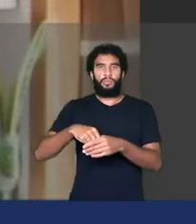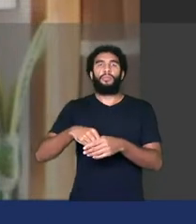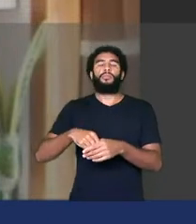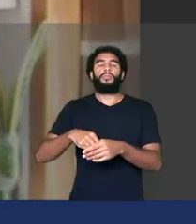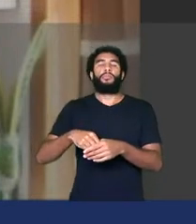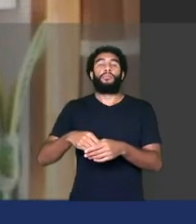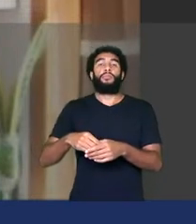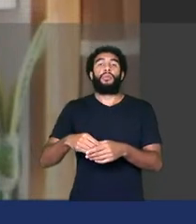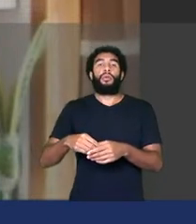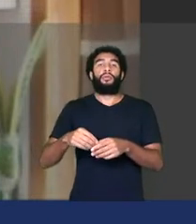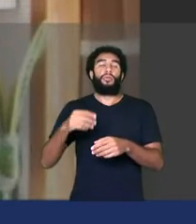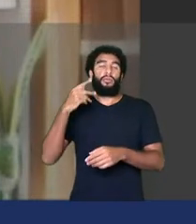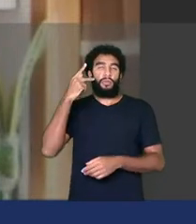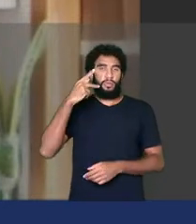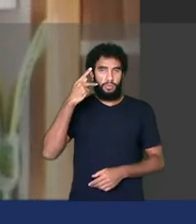OUTRA ENTRE HOMENS. É O MÍNIMO DE PARIDADE E